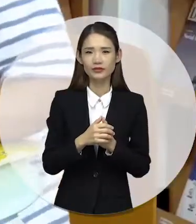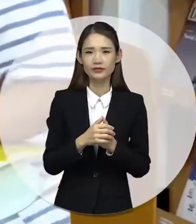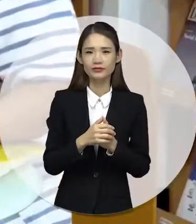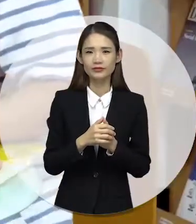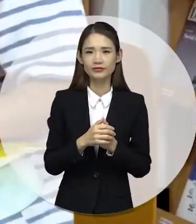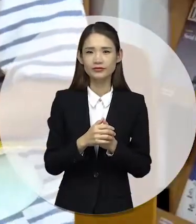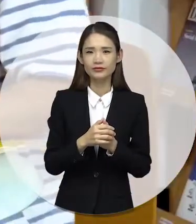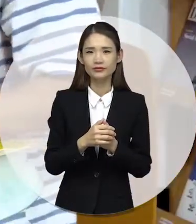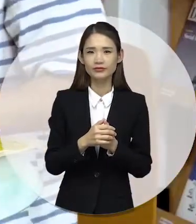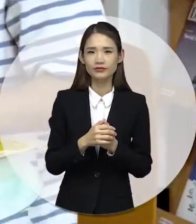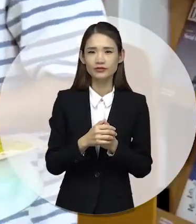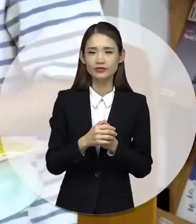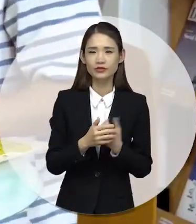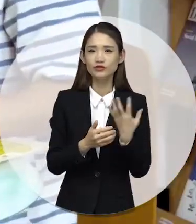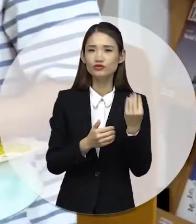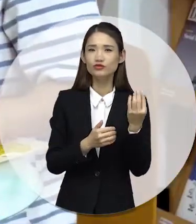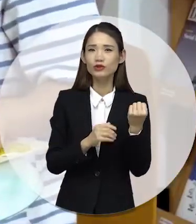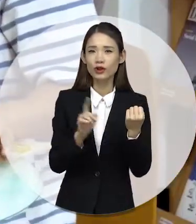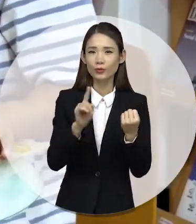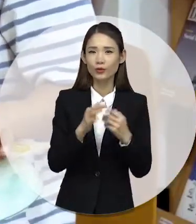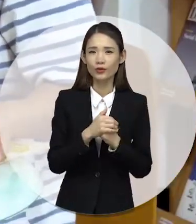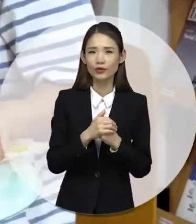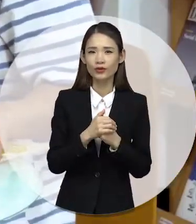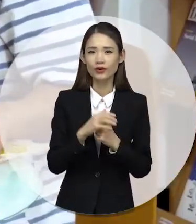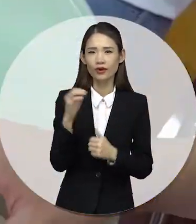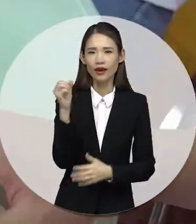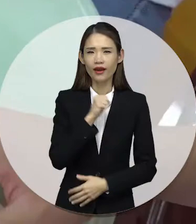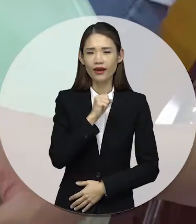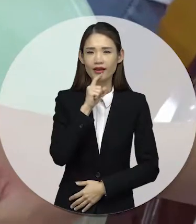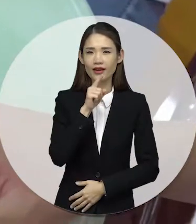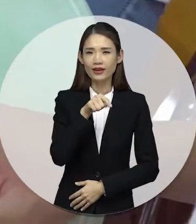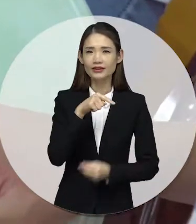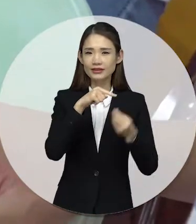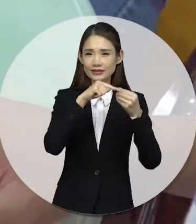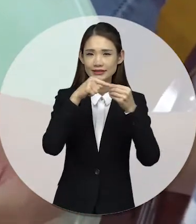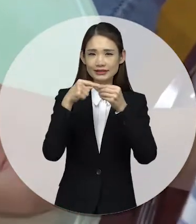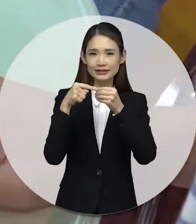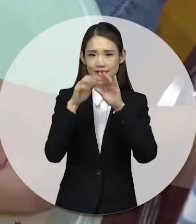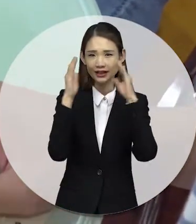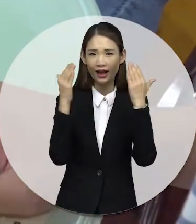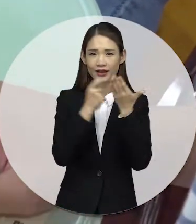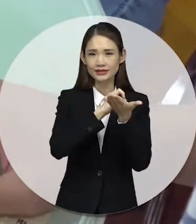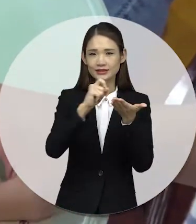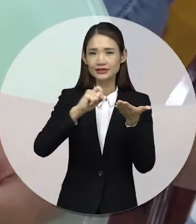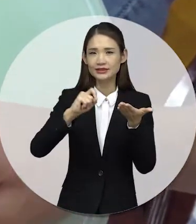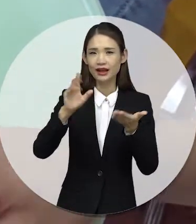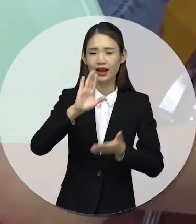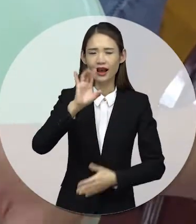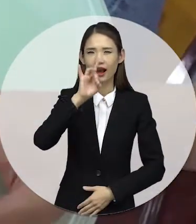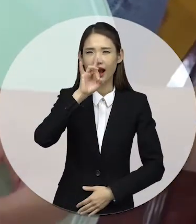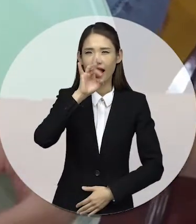김한솔 : 어, 어. 숫자가 뭔데, 그래서? 김소희 : 아~ 이게 글씨를 다 쓰기가 힘드니까 숫자로, 김한솔 : 아 여기에 안 들어가니까?